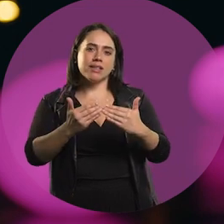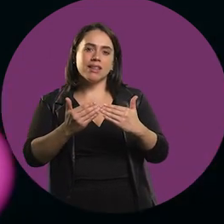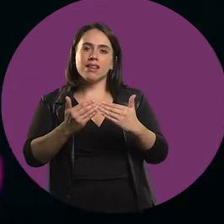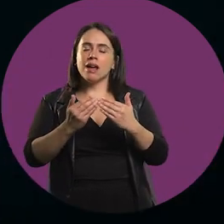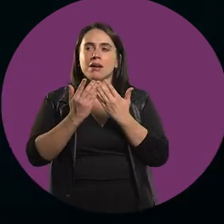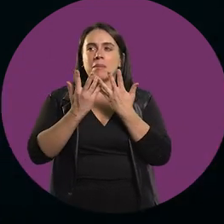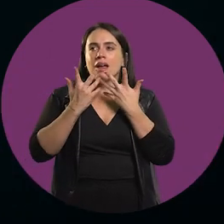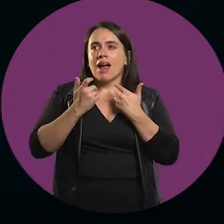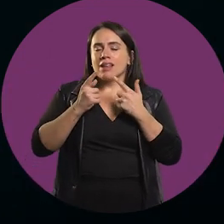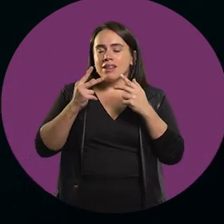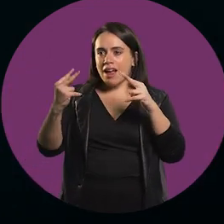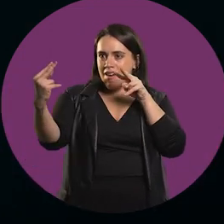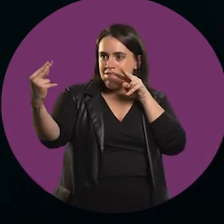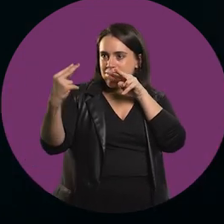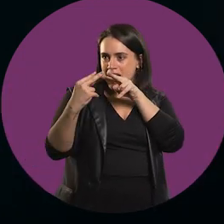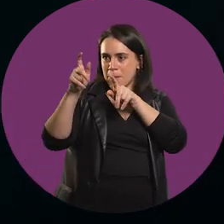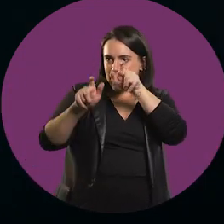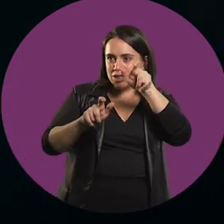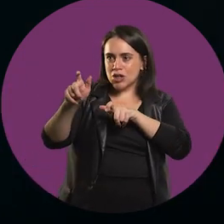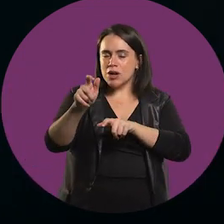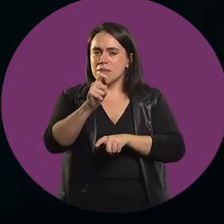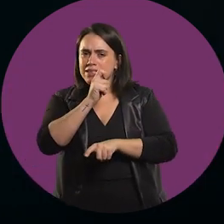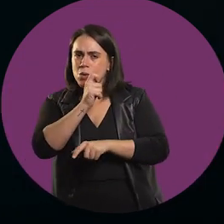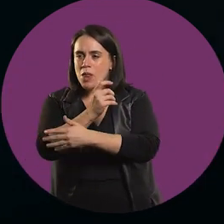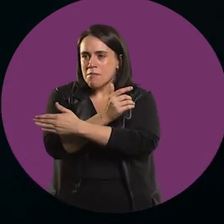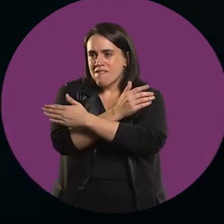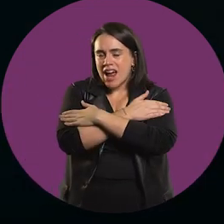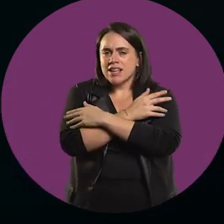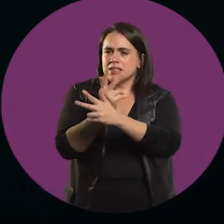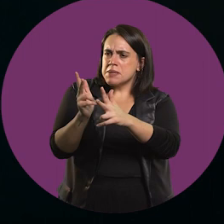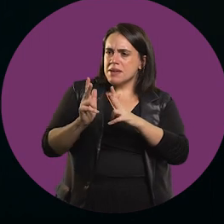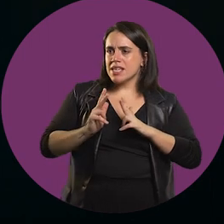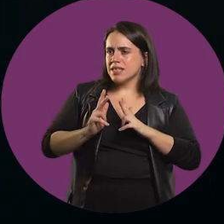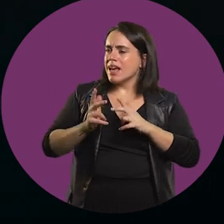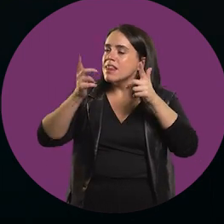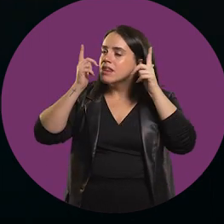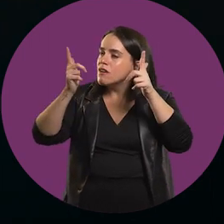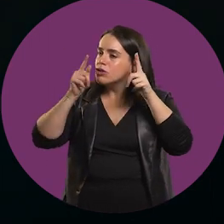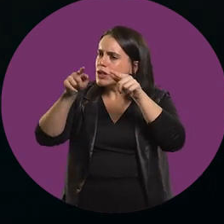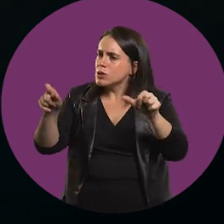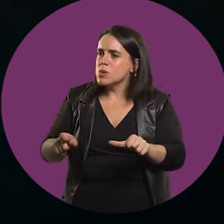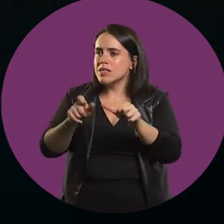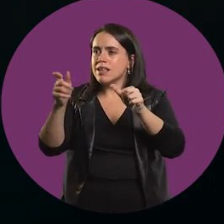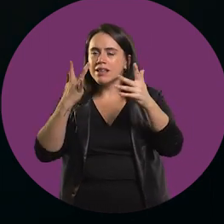Me genera muchísimo agradecimiento que la gente vaya y te salude y te abrace y te diga que lo disfrutó.